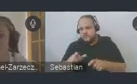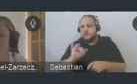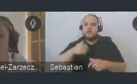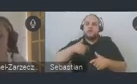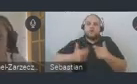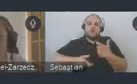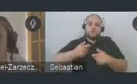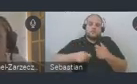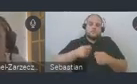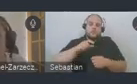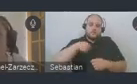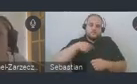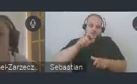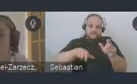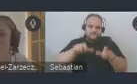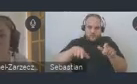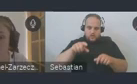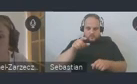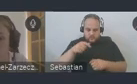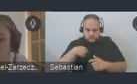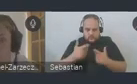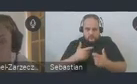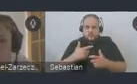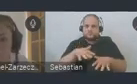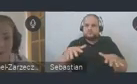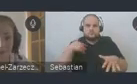Pierwszy raz konsultacje, to zrobiłam bardzo duży błąd.